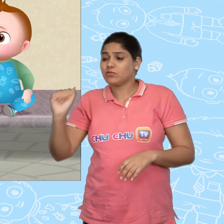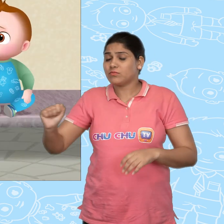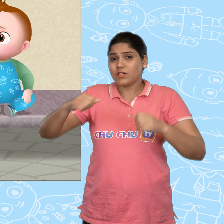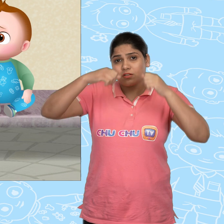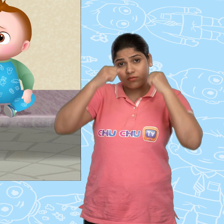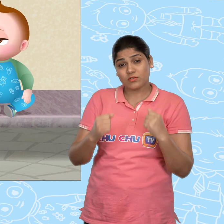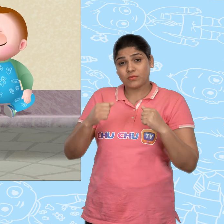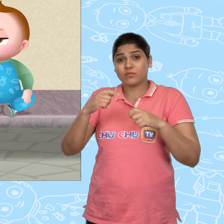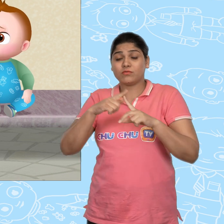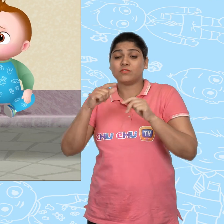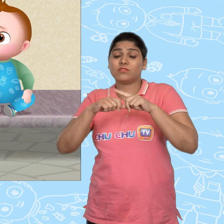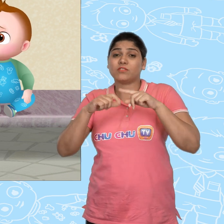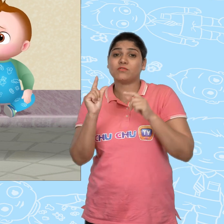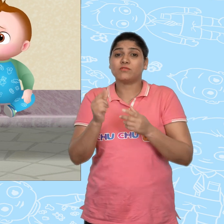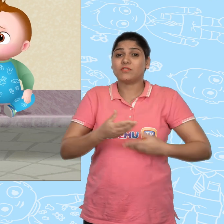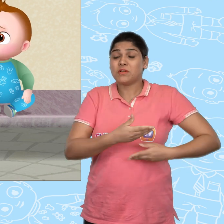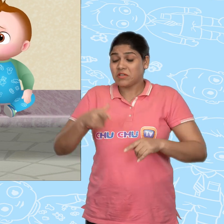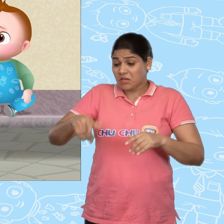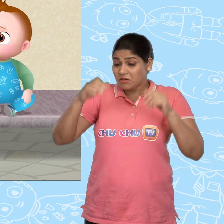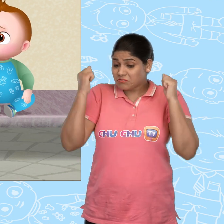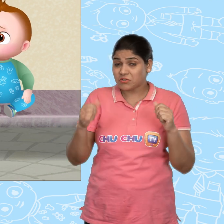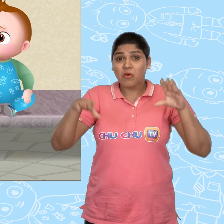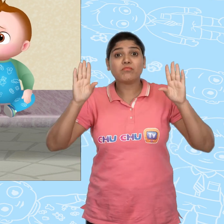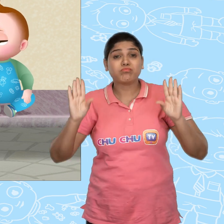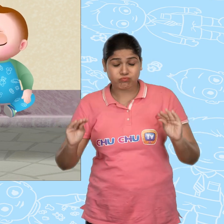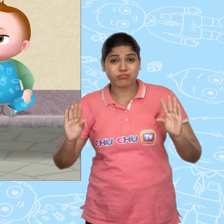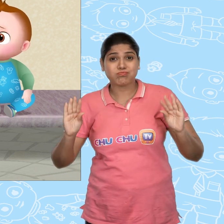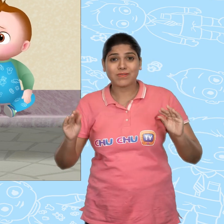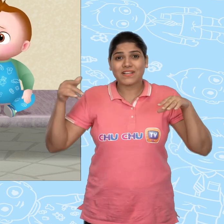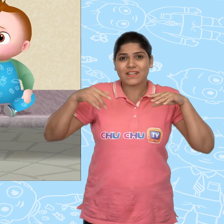मै तुम्हारी कुर्सी में बैठूंगा, नन्हे टाकू. यह अच्छी है और मुलायम भी!